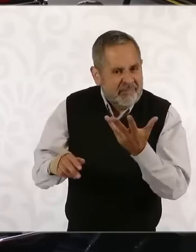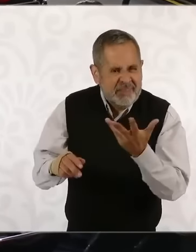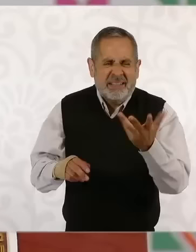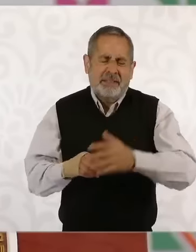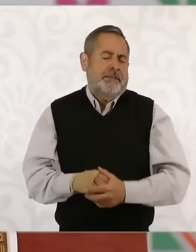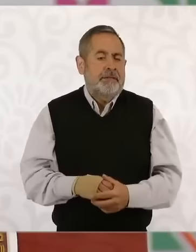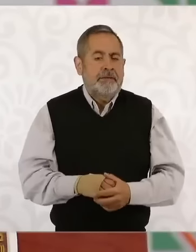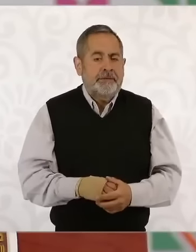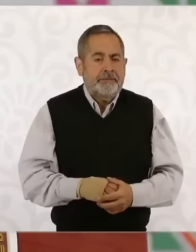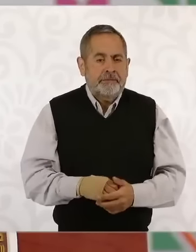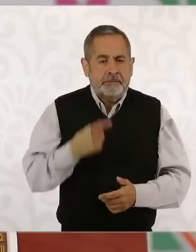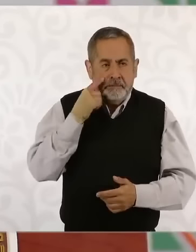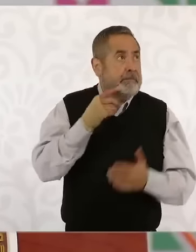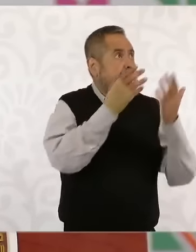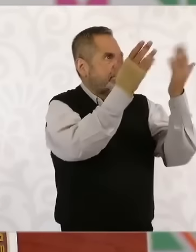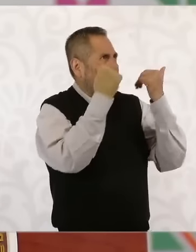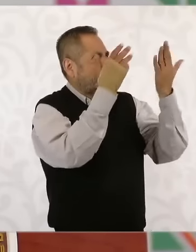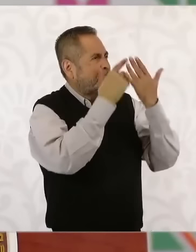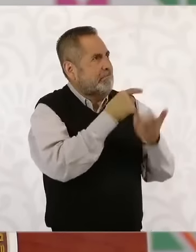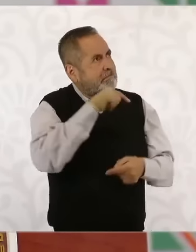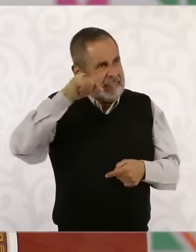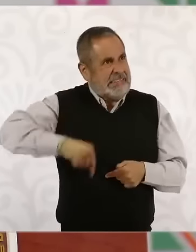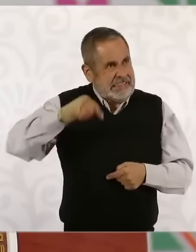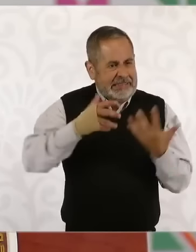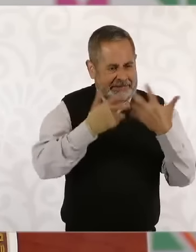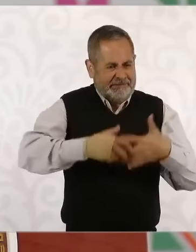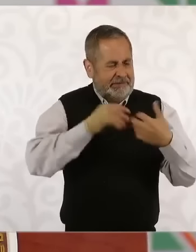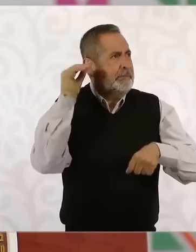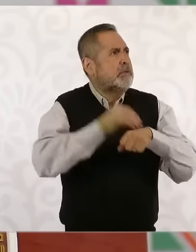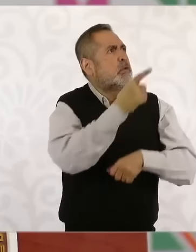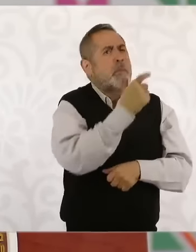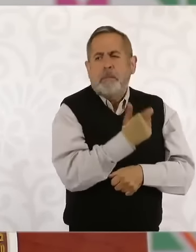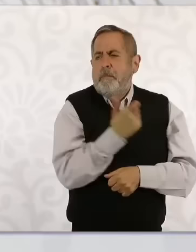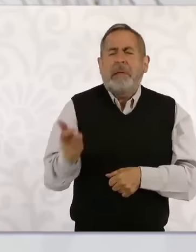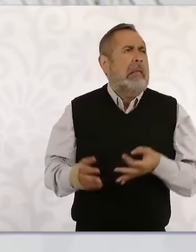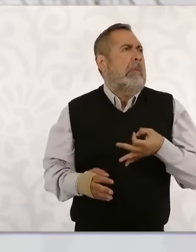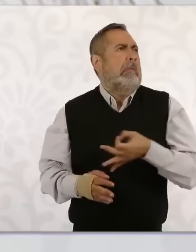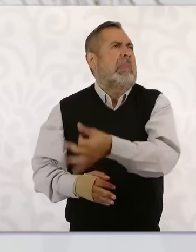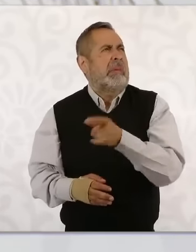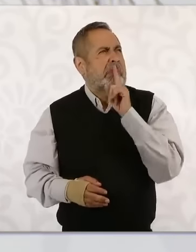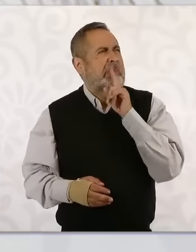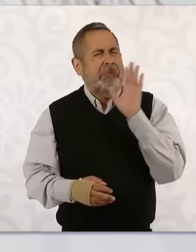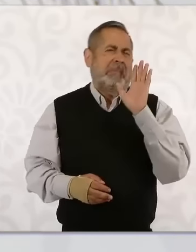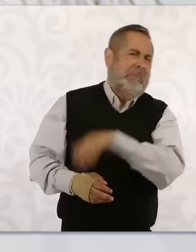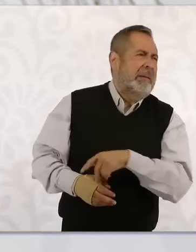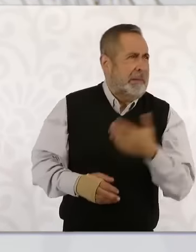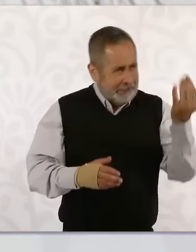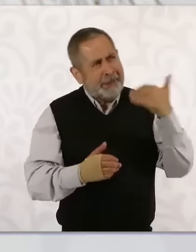de que vengan a invertir a México porque aquí hay mano de obra barata, porque esa era la consigna.